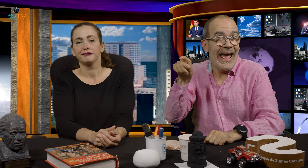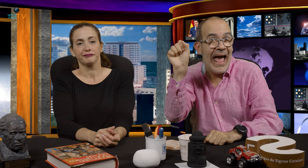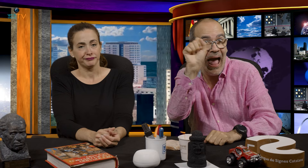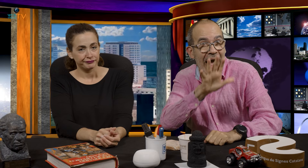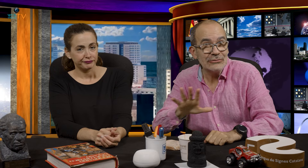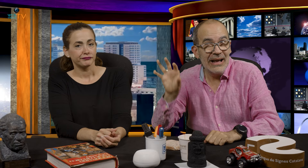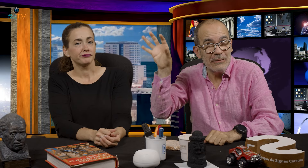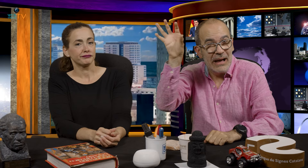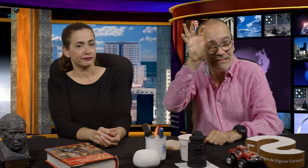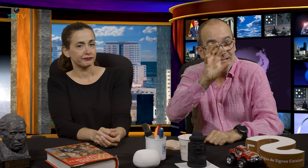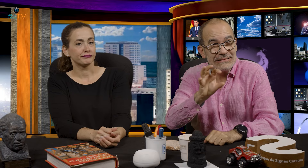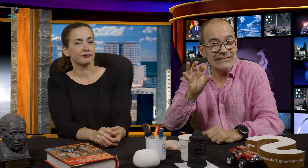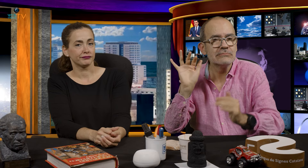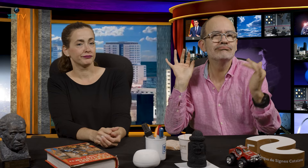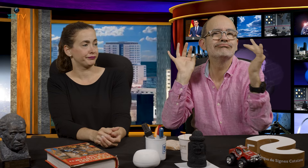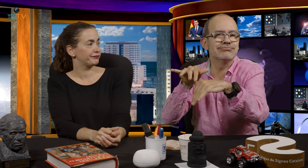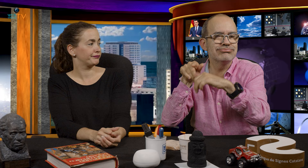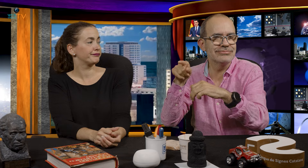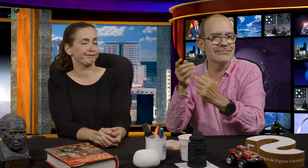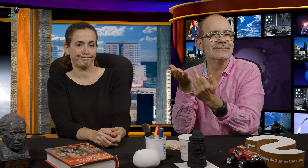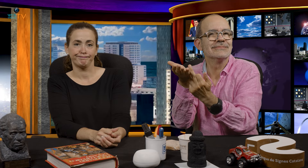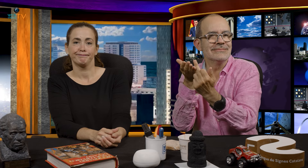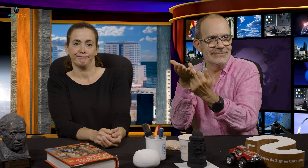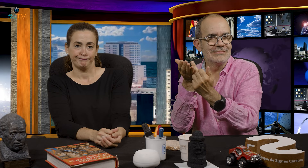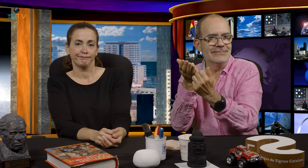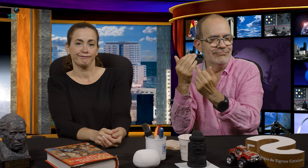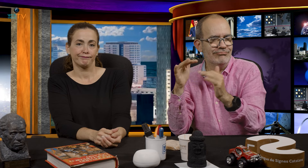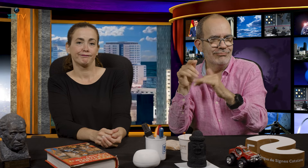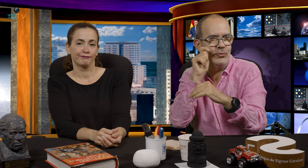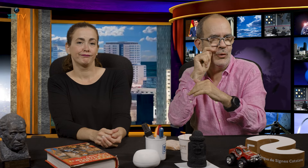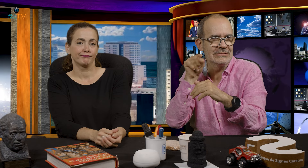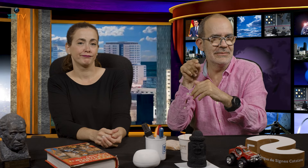Para los asiáticos esta isla es un punto turístico igual de importante.